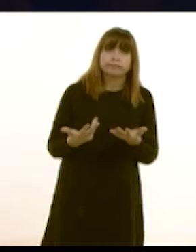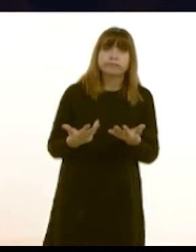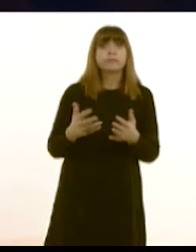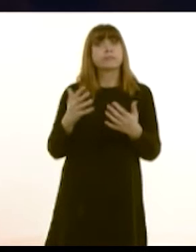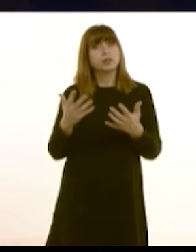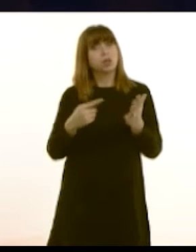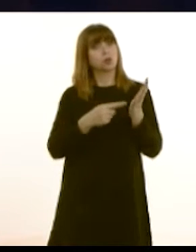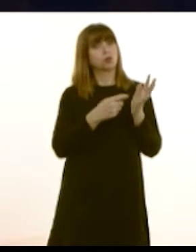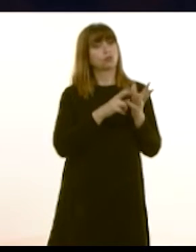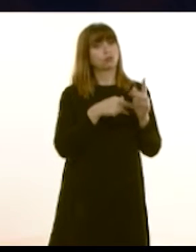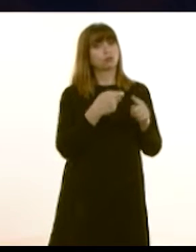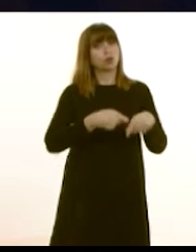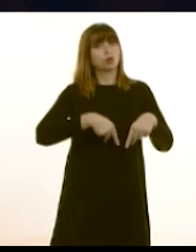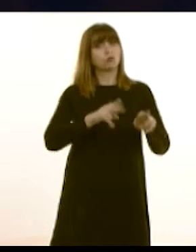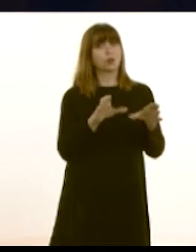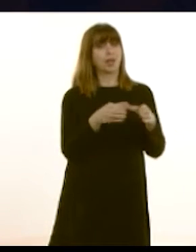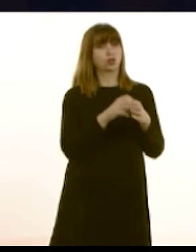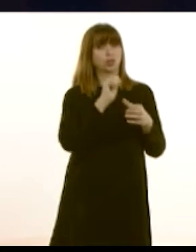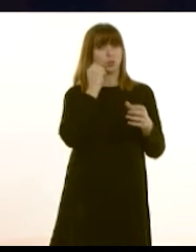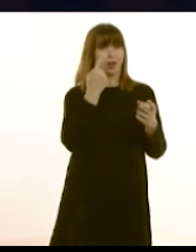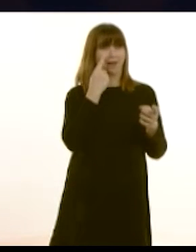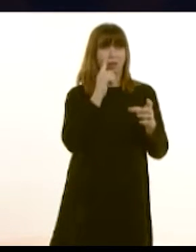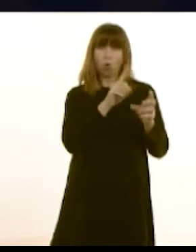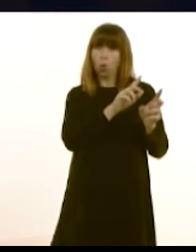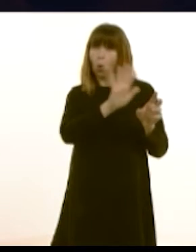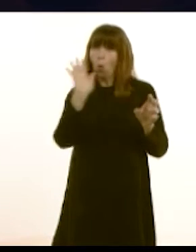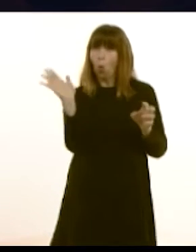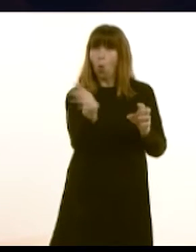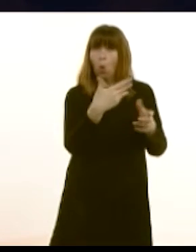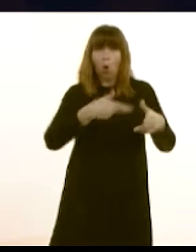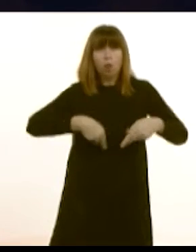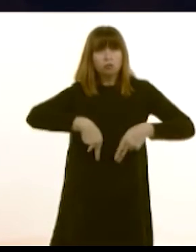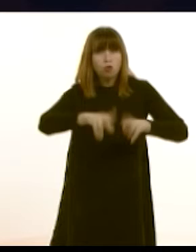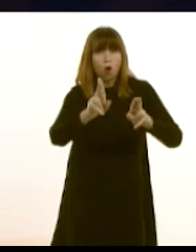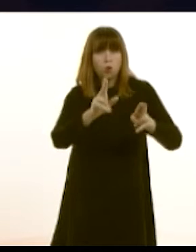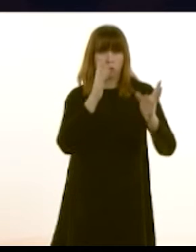sydd wedi cael eu heffeithio er mwyn gwneud yn sicr bod rhaglenni syín edrych ar wariant